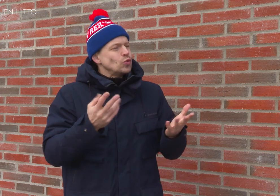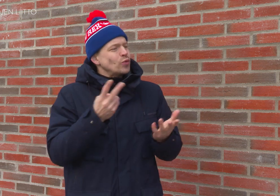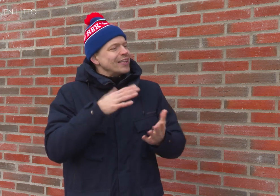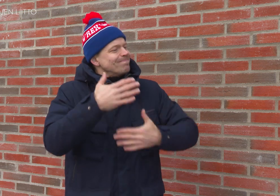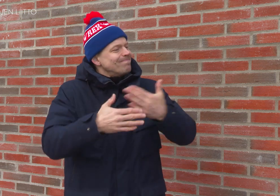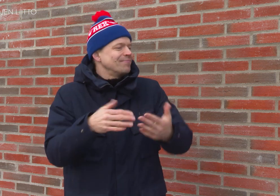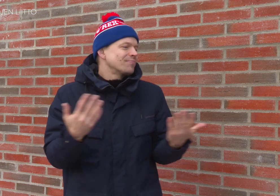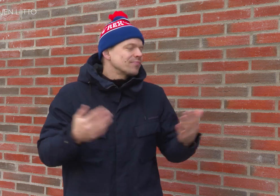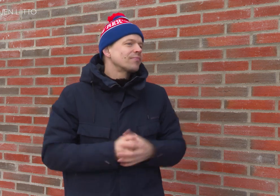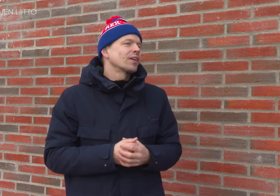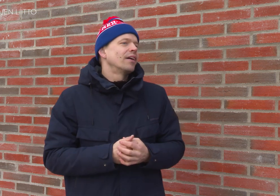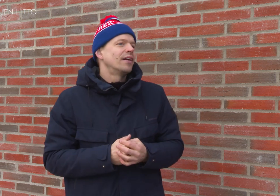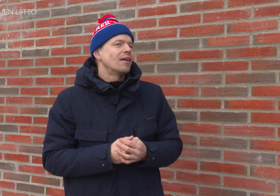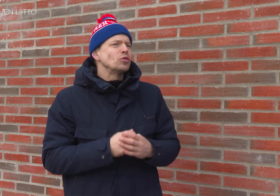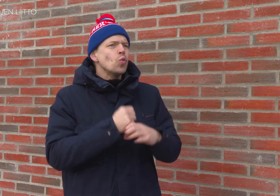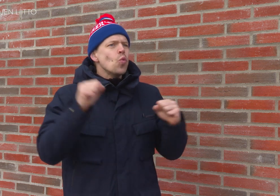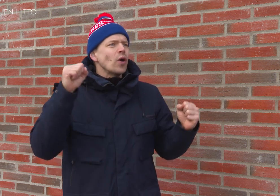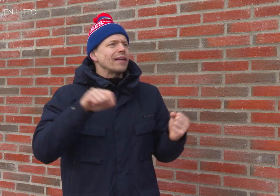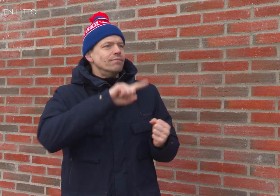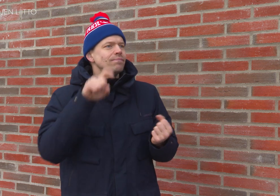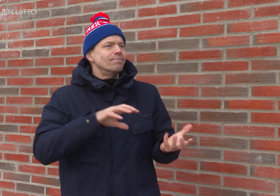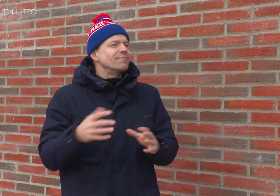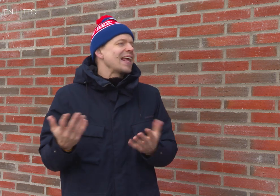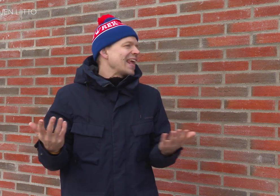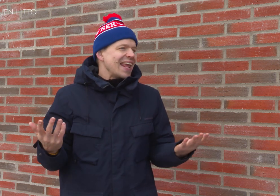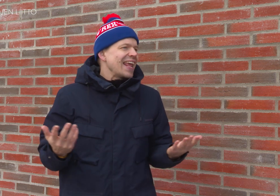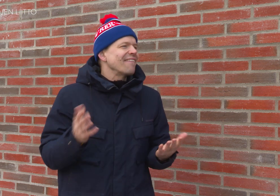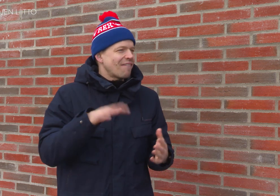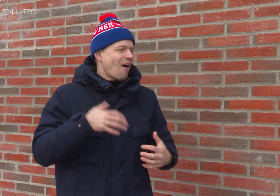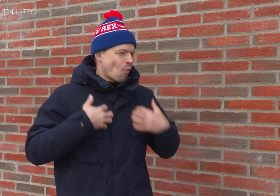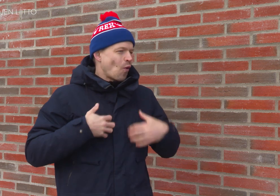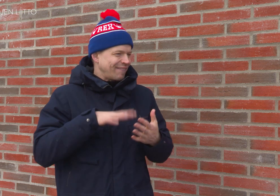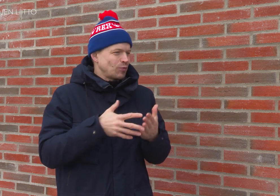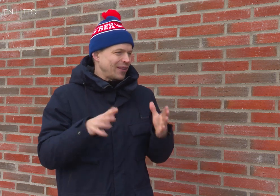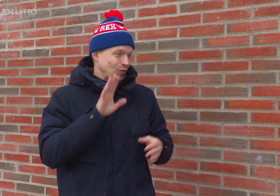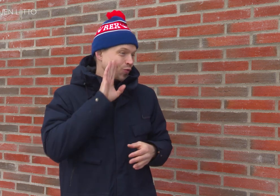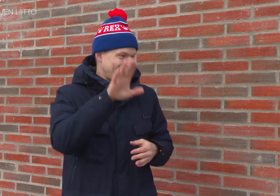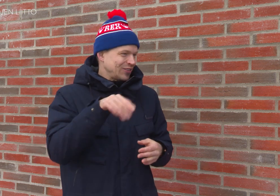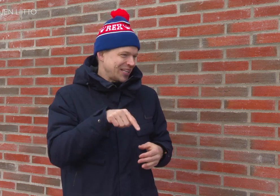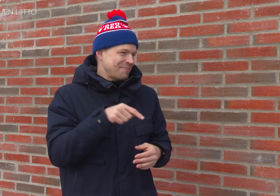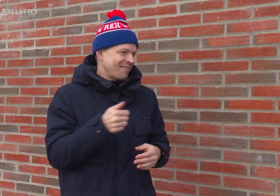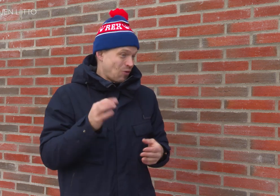viittomakieli on alkanut saada osakseen. Mitään suuria ongelmia ei ole nähtävissä, vaan lähinnä yleistä huolta - viittomakielen tulevaisuudesta.